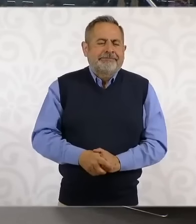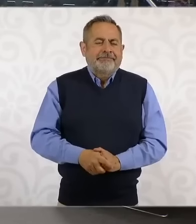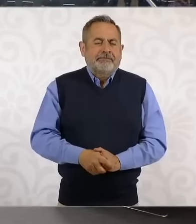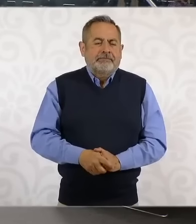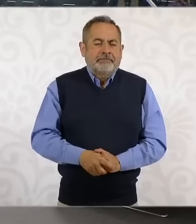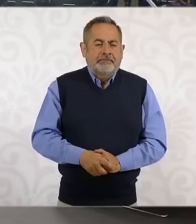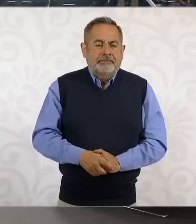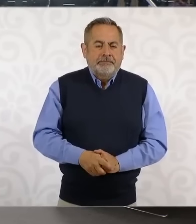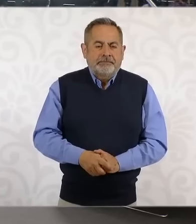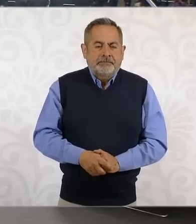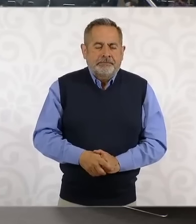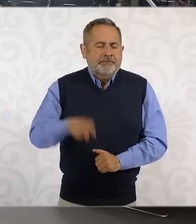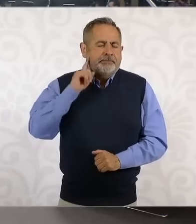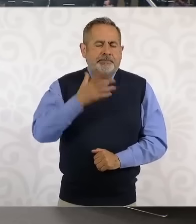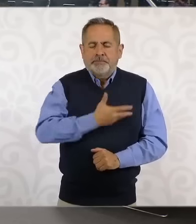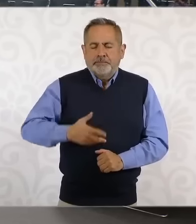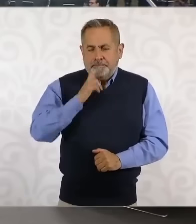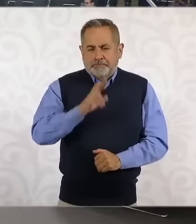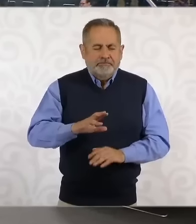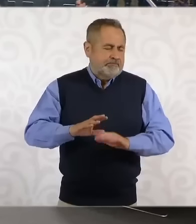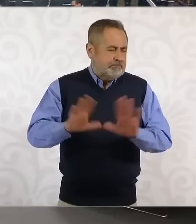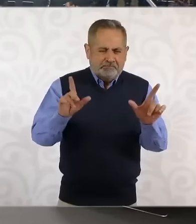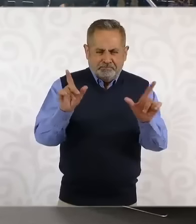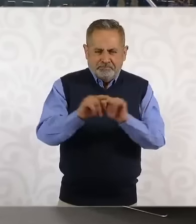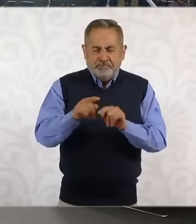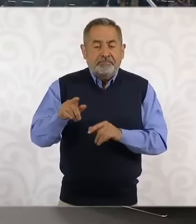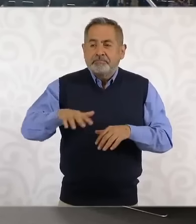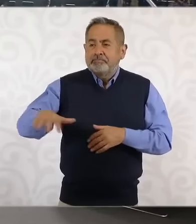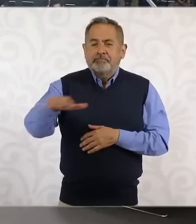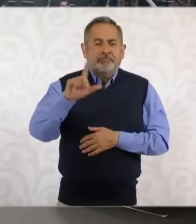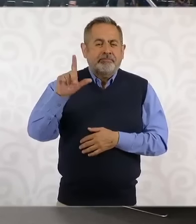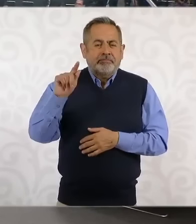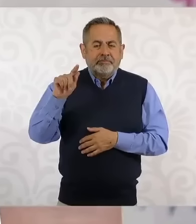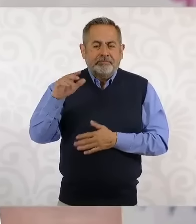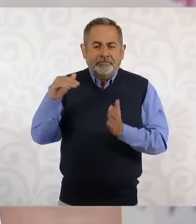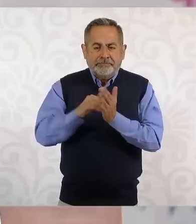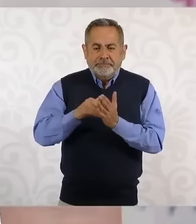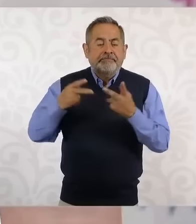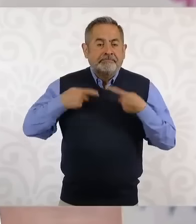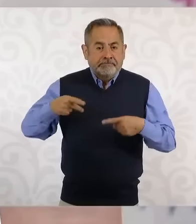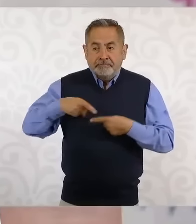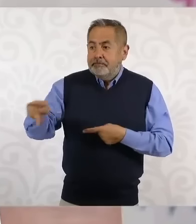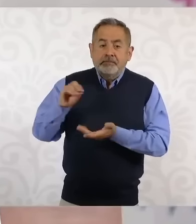Bueno, en pocas palabras, son cerca de 70,000 personas que tienen deudas todavía con la